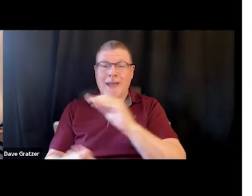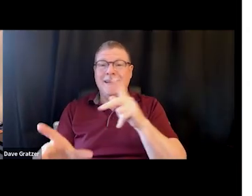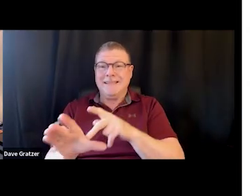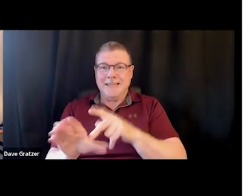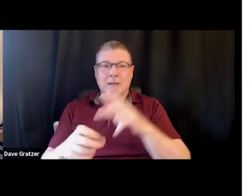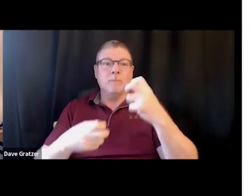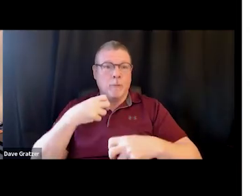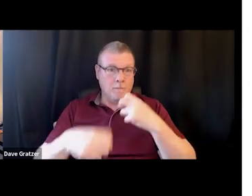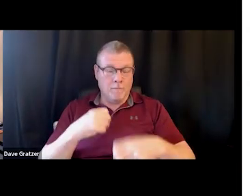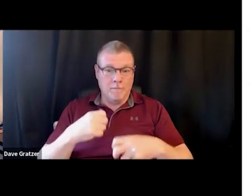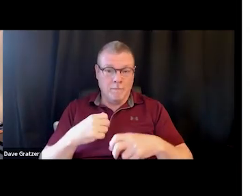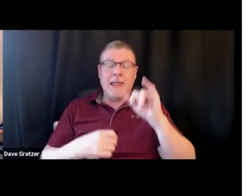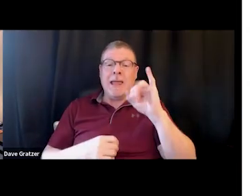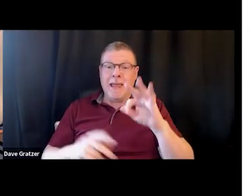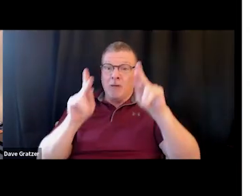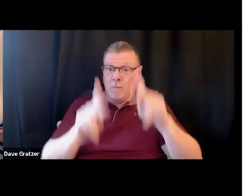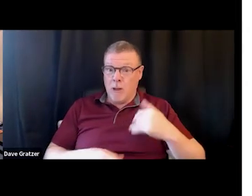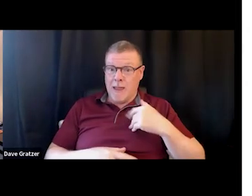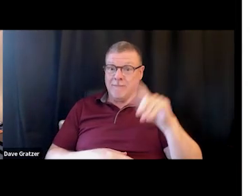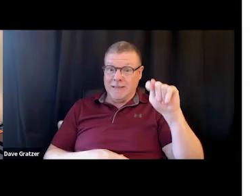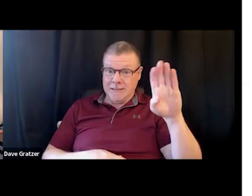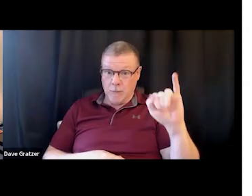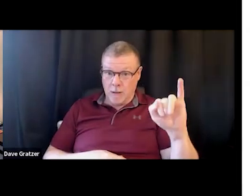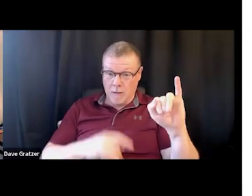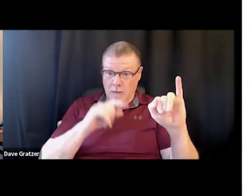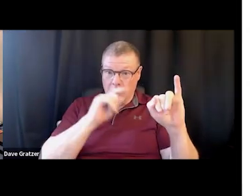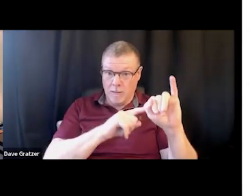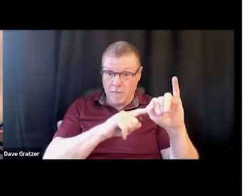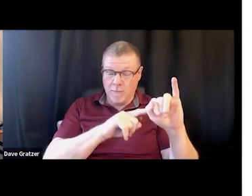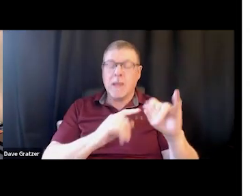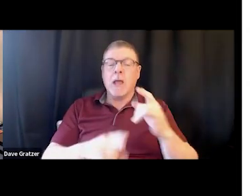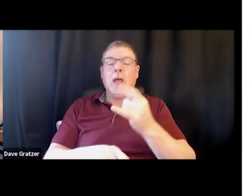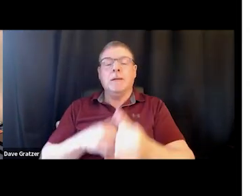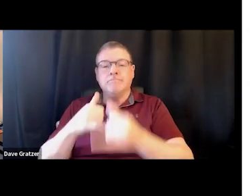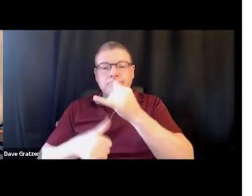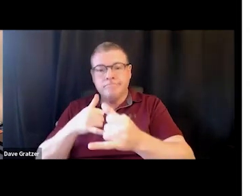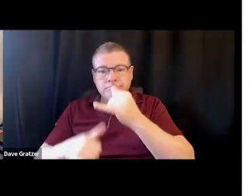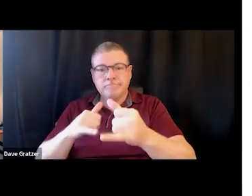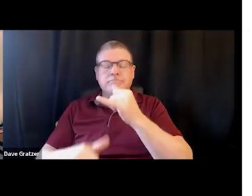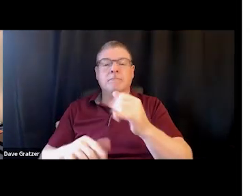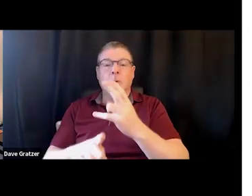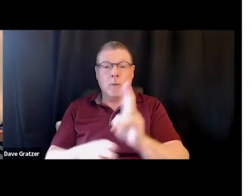Entonces, si alguien tiene una lesión cerebral, la gravedad y los efectos del consumo de alcohol